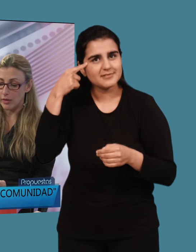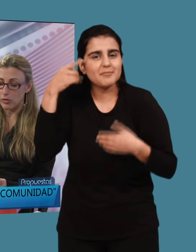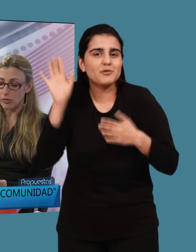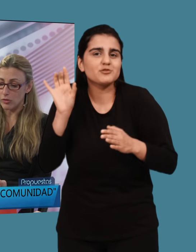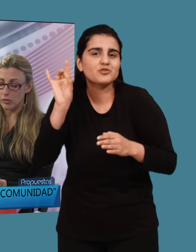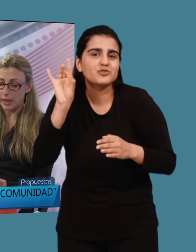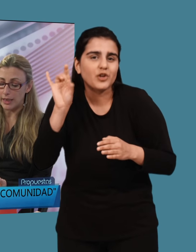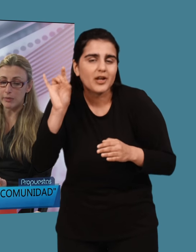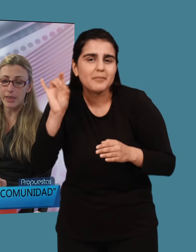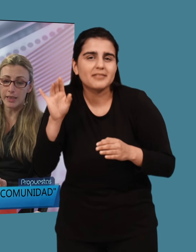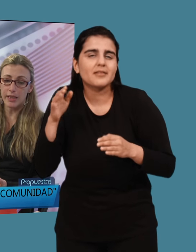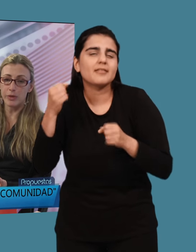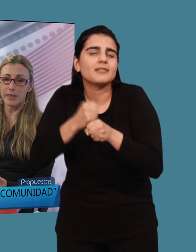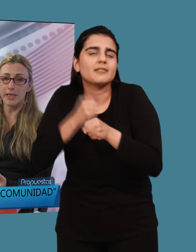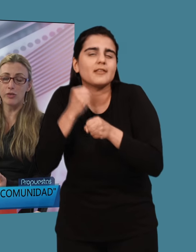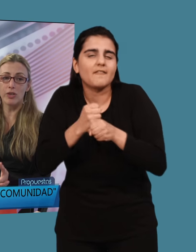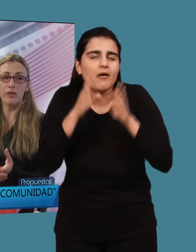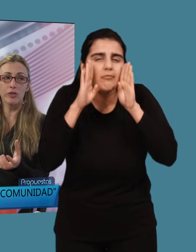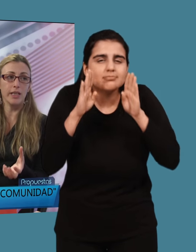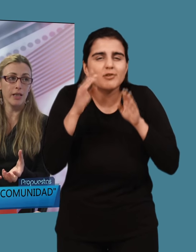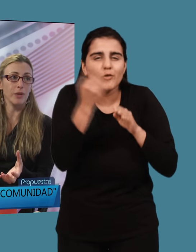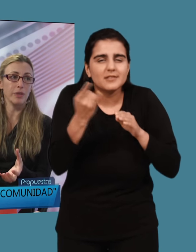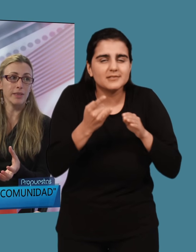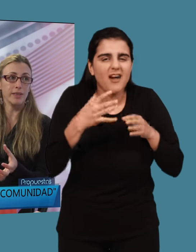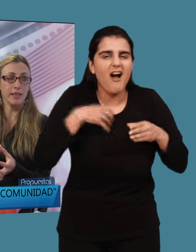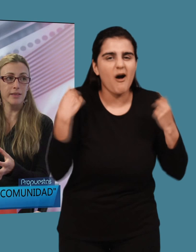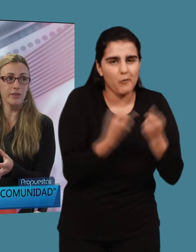que la actividad de la Universidad, no se agota en el aula universitaria sino